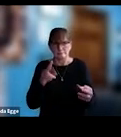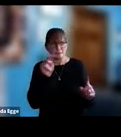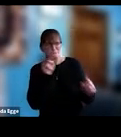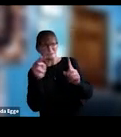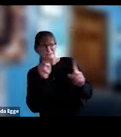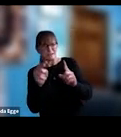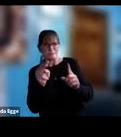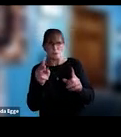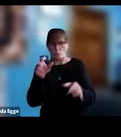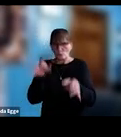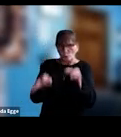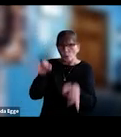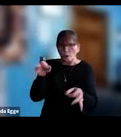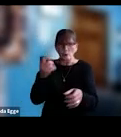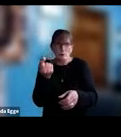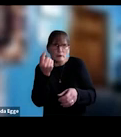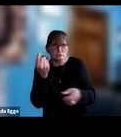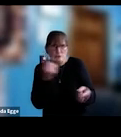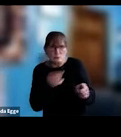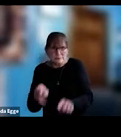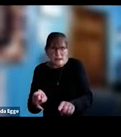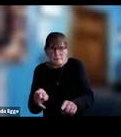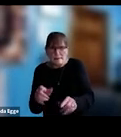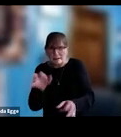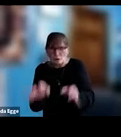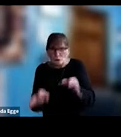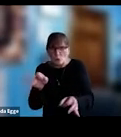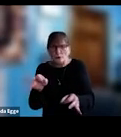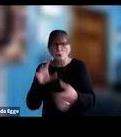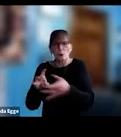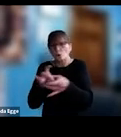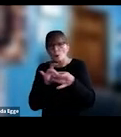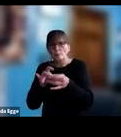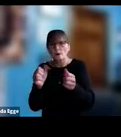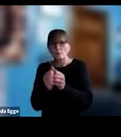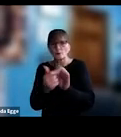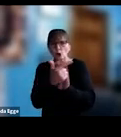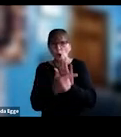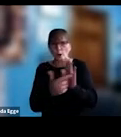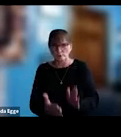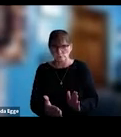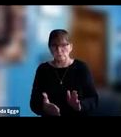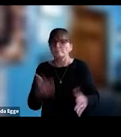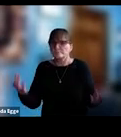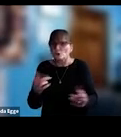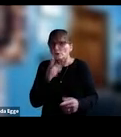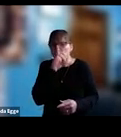o comprender la naturaleza de los procedimientos o incluso cooperar con sus abogados. Y por eso es una prueba realmente asombrosa,